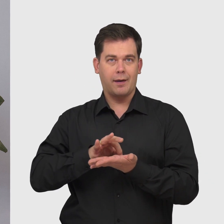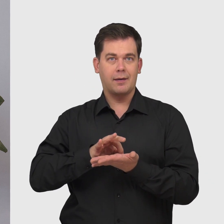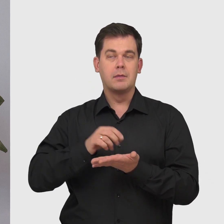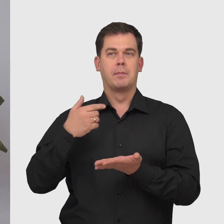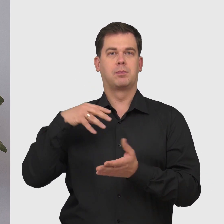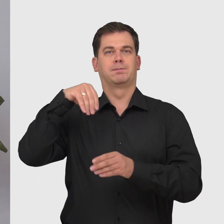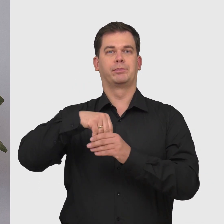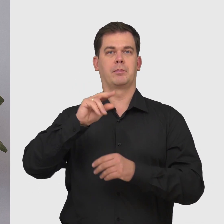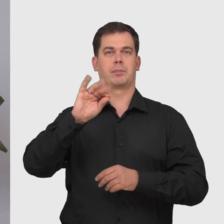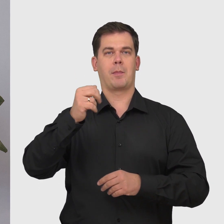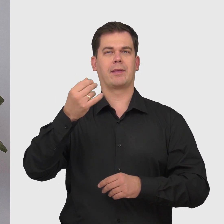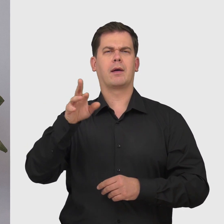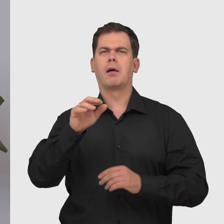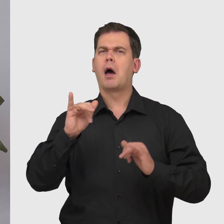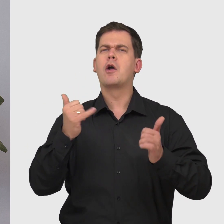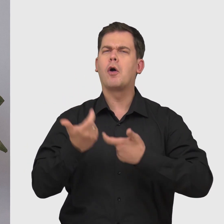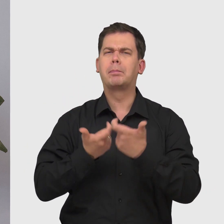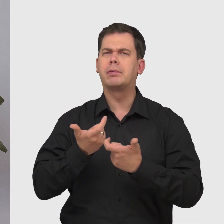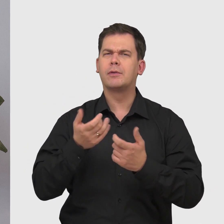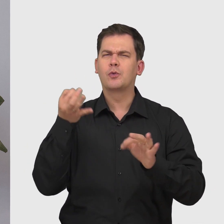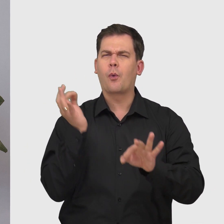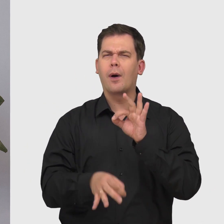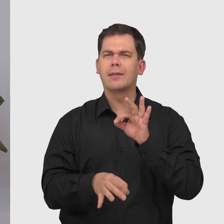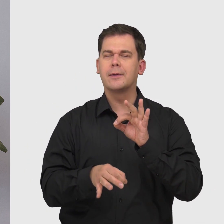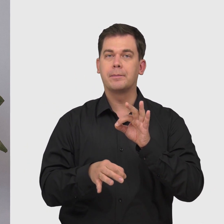wonnych globulek umieszczanych w pomanderach brzmiała następująco: